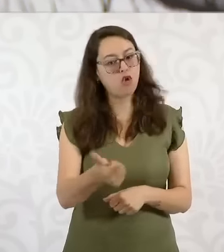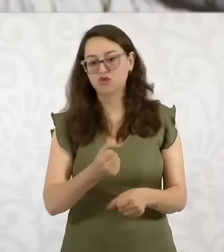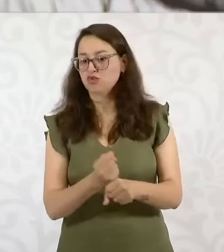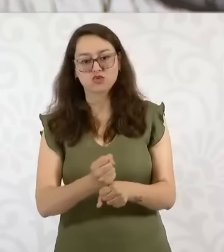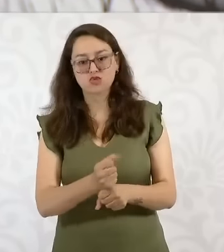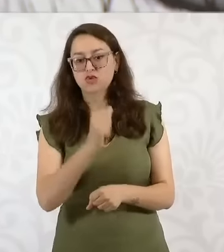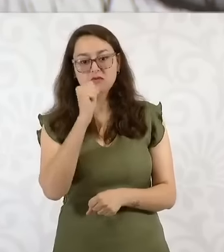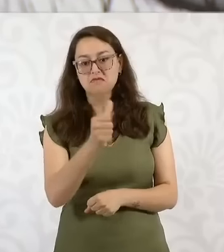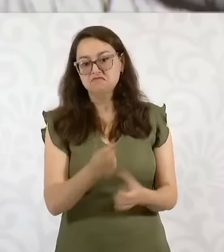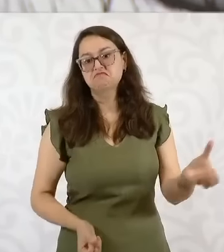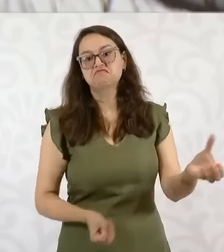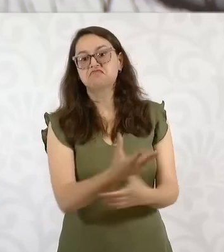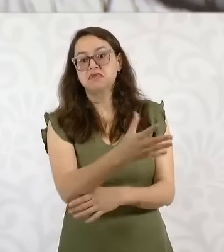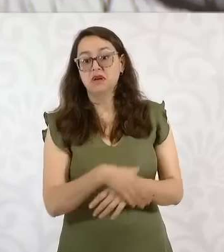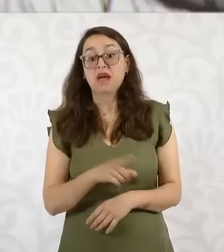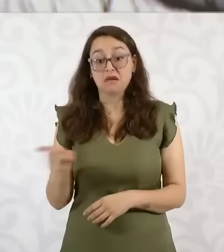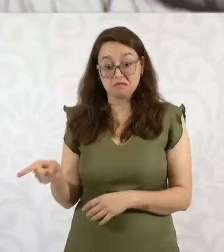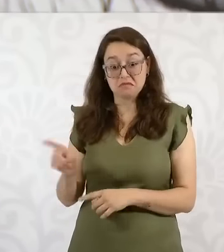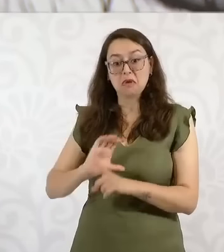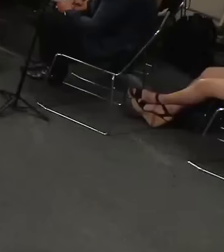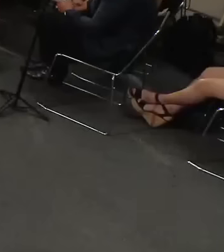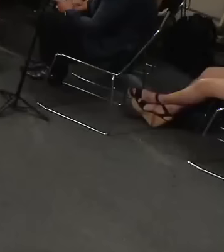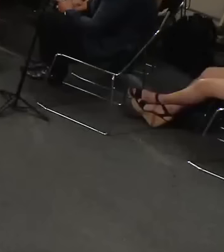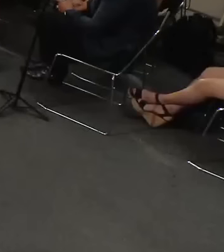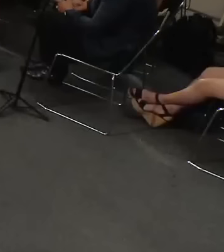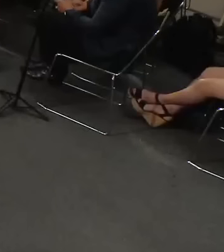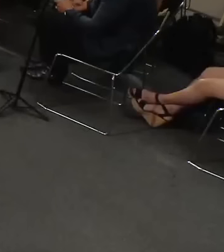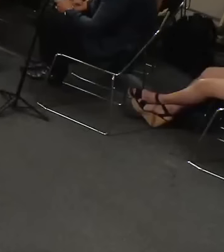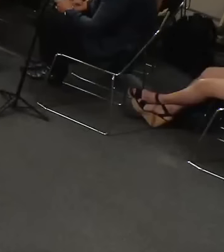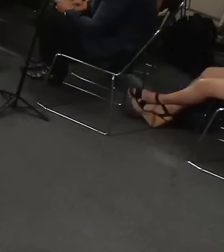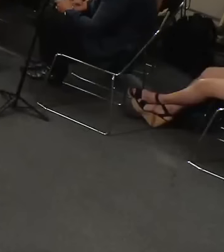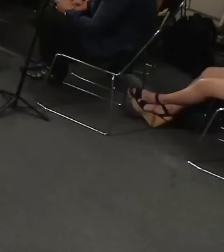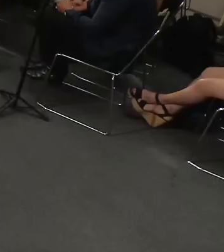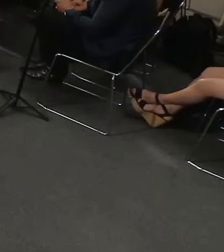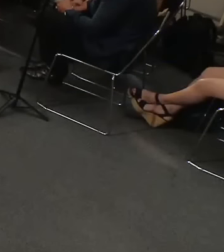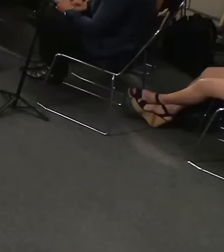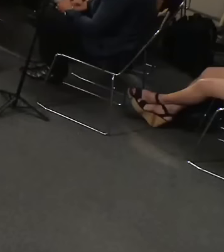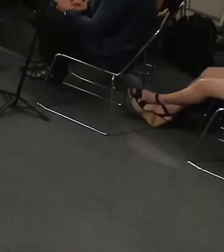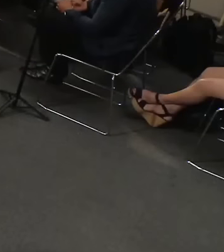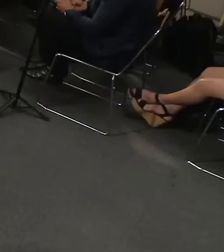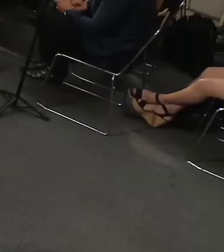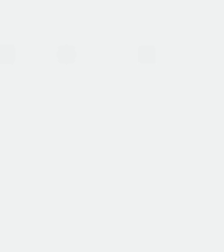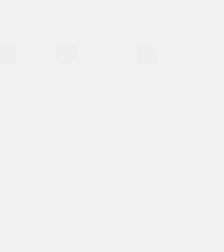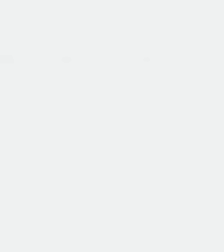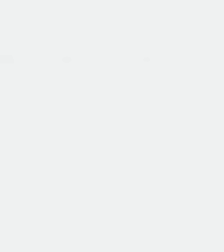y donde esta comisión estuvo de acuerdo. Entonces se puede hablar con ella, pero el asunto aquí es